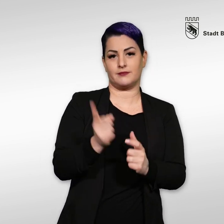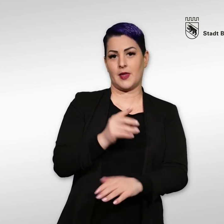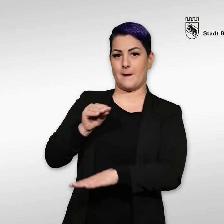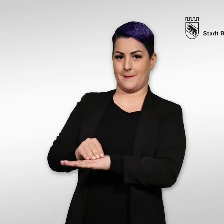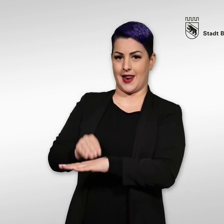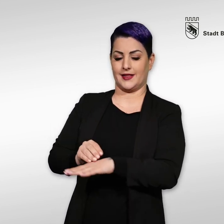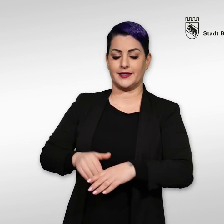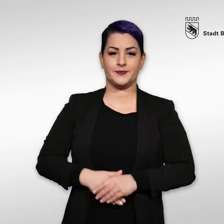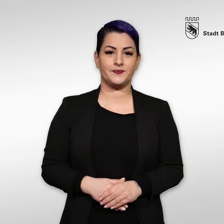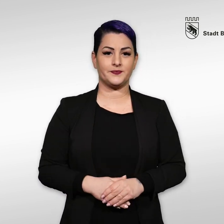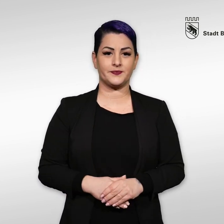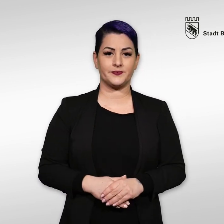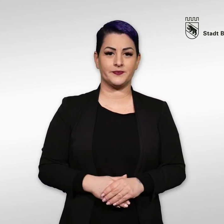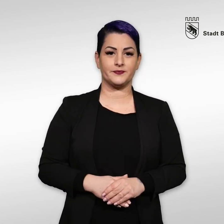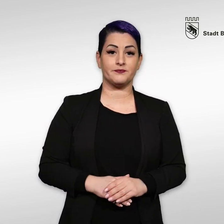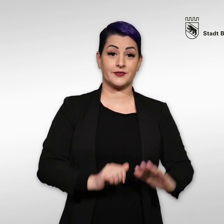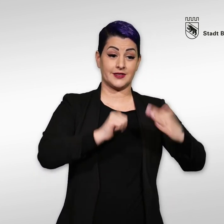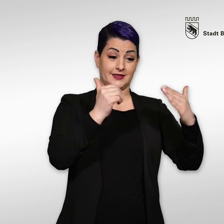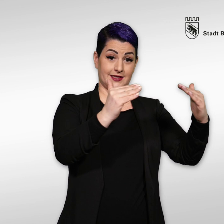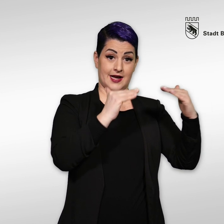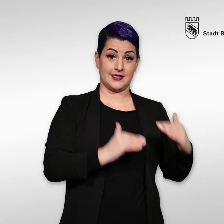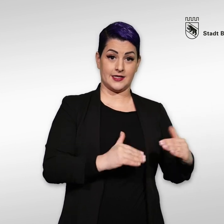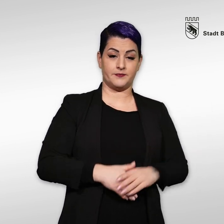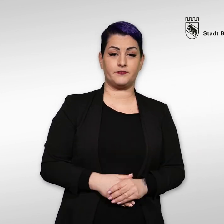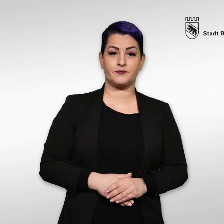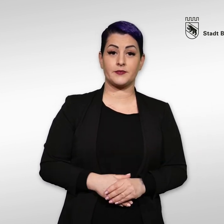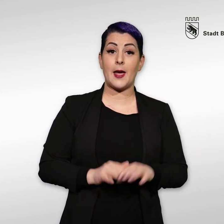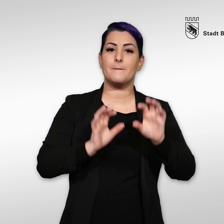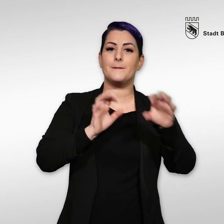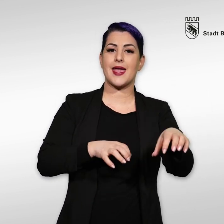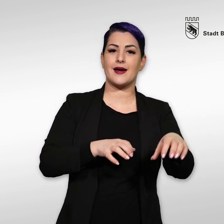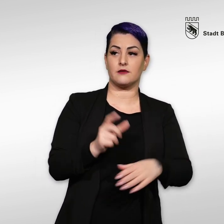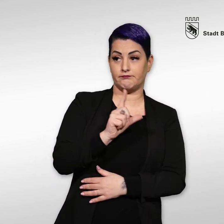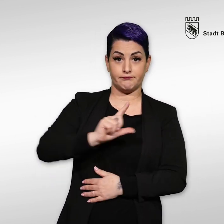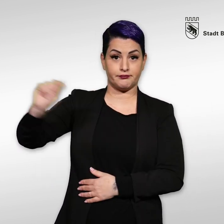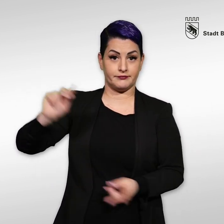Melden Sie uns die neue Adresse. Wegzug aus Bern